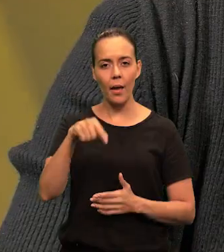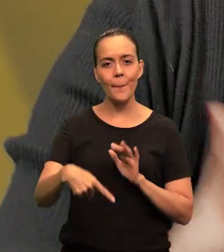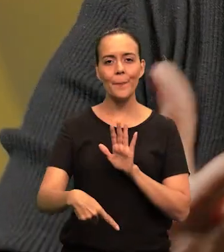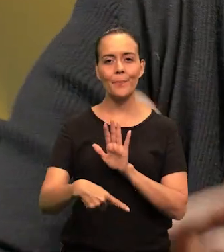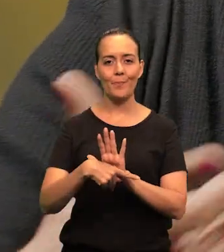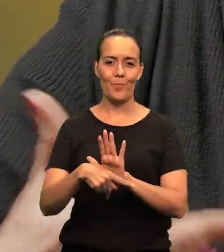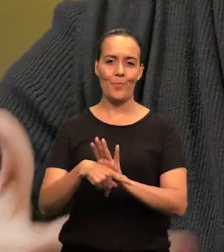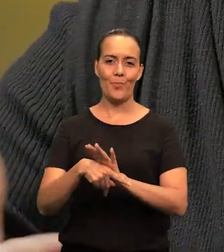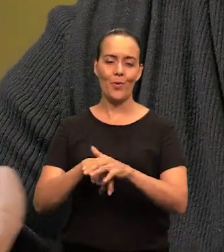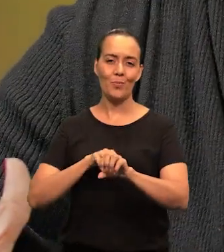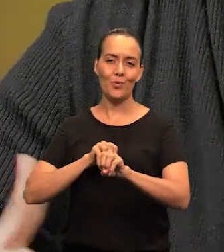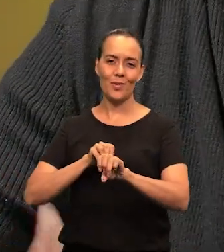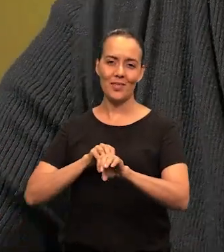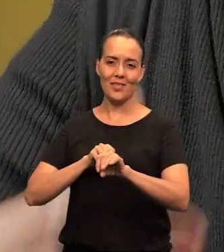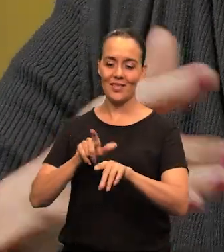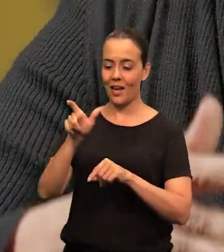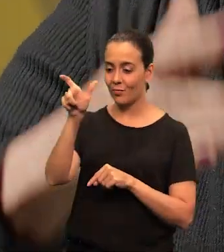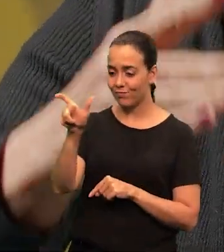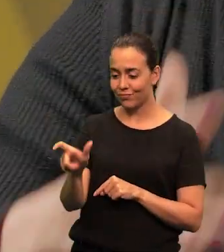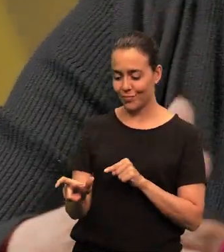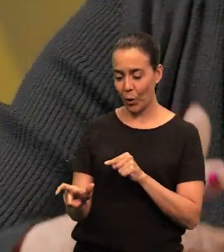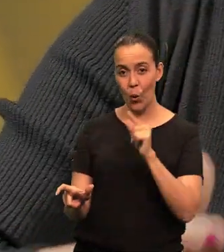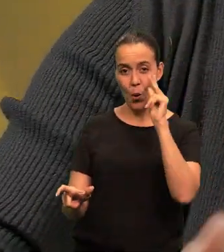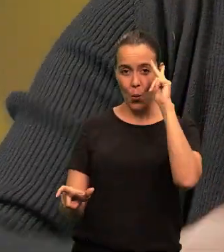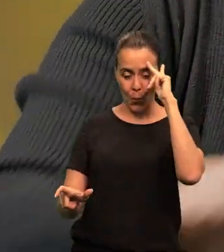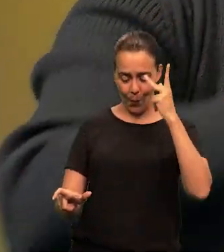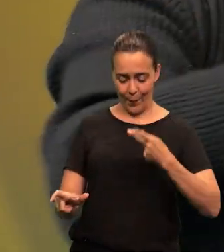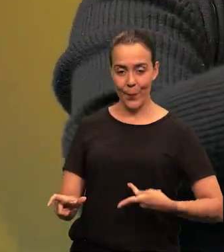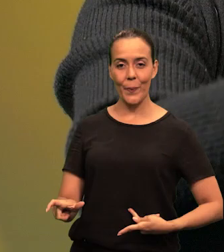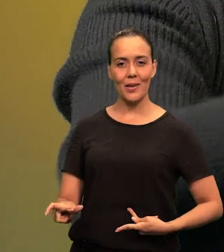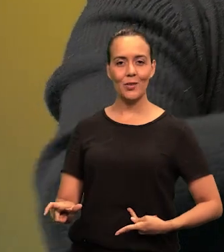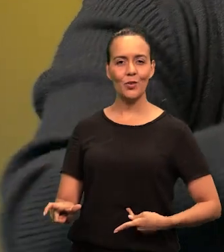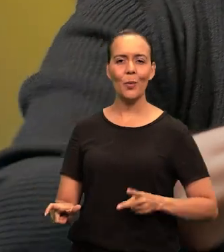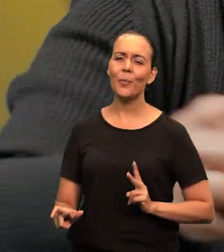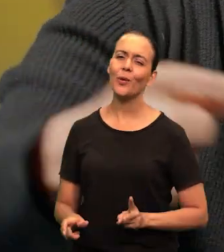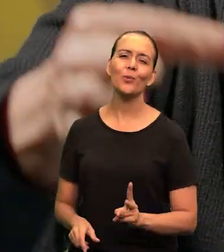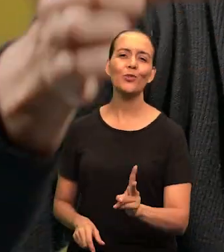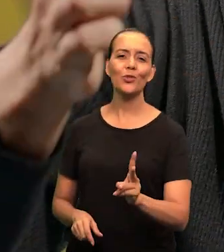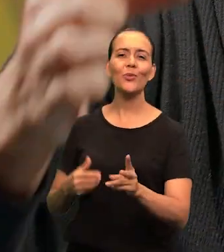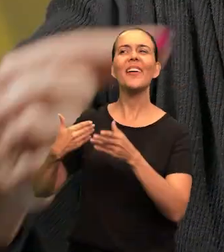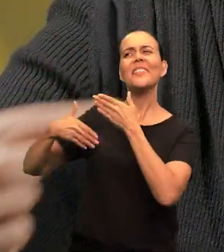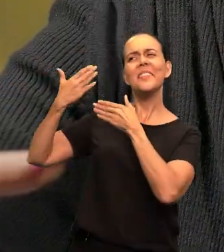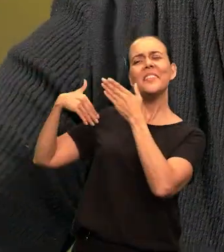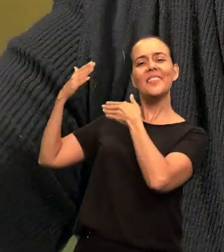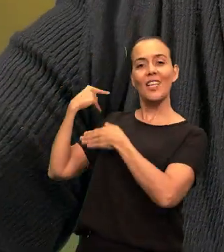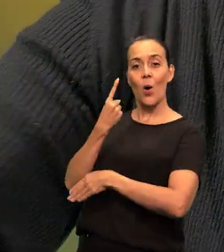É colocar esse humano, que nada mais é do que uma continuidade com esse ser unicelular,